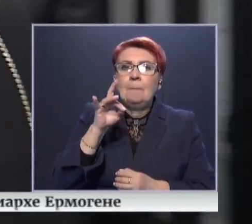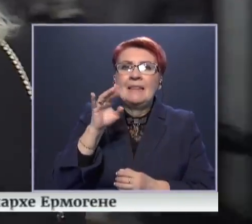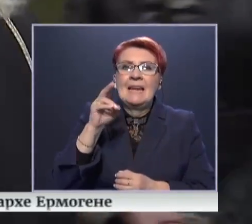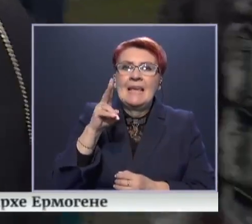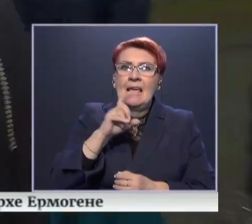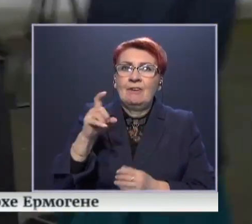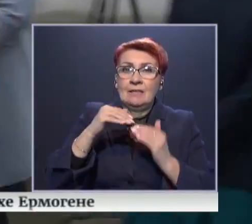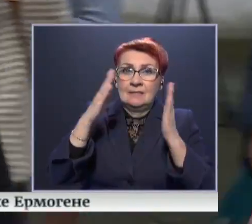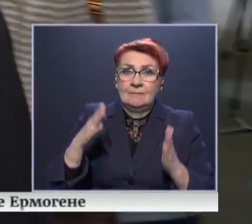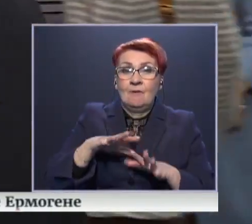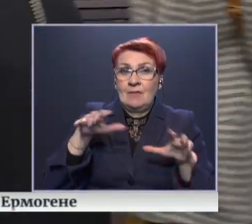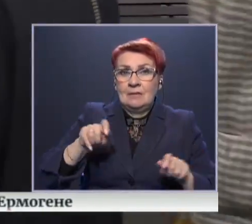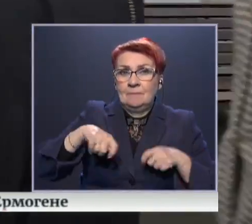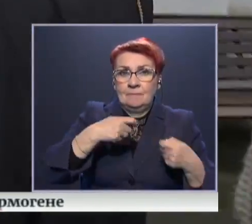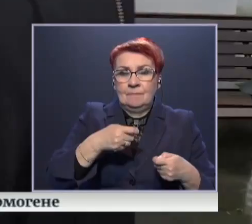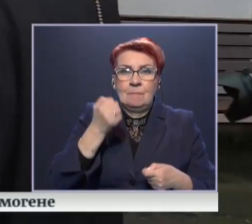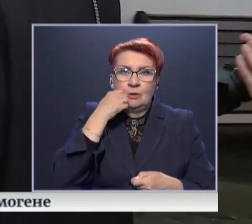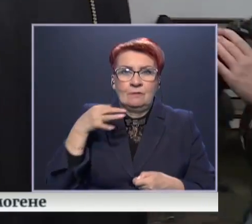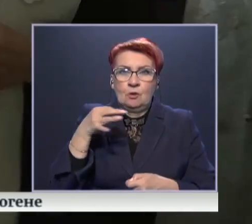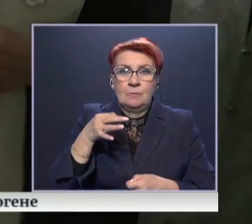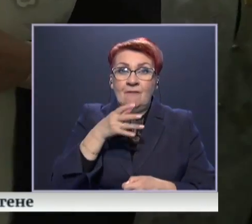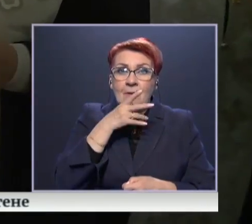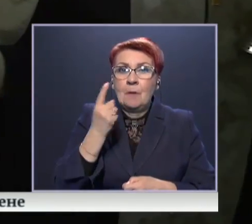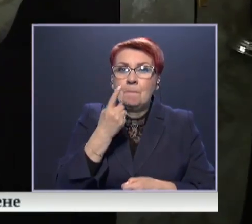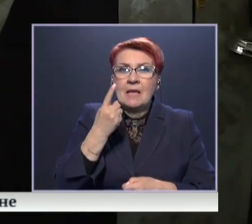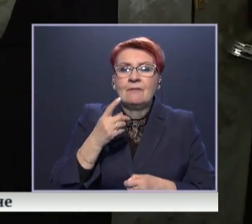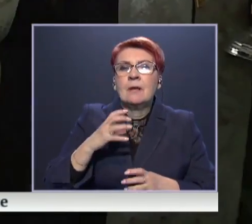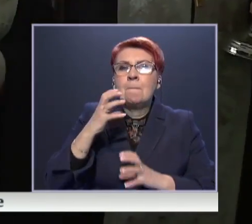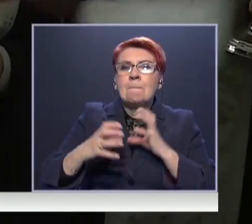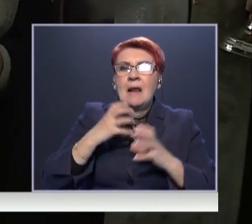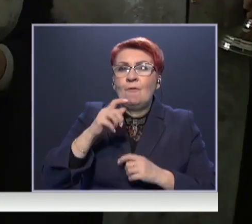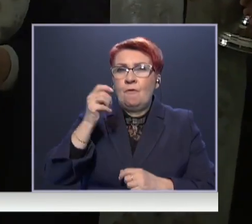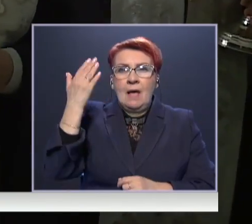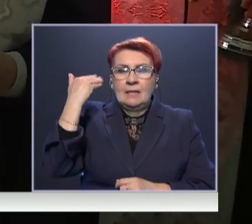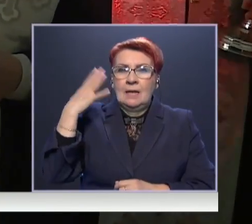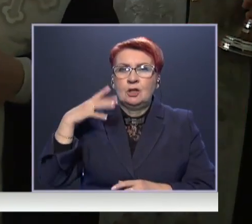церкви власти Московской области Во время Первой мировой войны здесь работал Госпиталь для раненых А